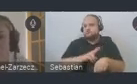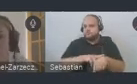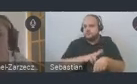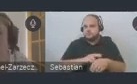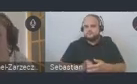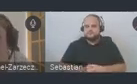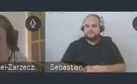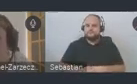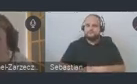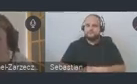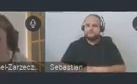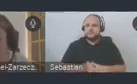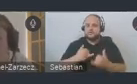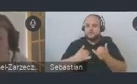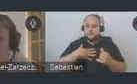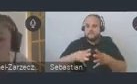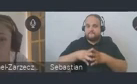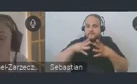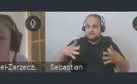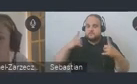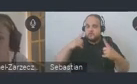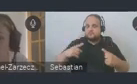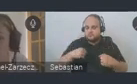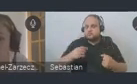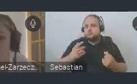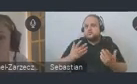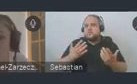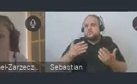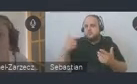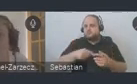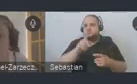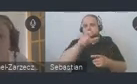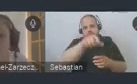Jeżeli mamy większy zespół, to też możemy kogoś poprosić,